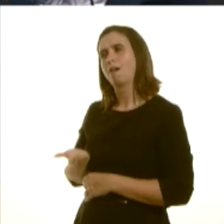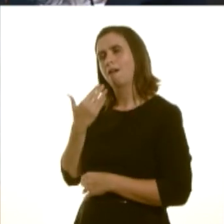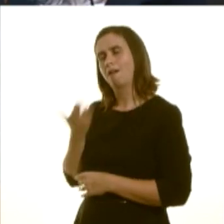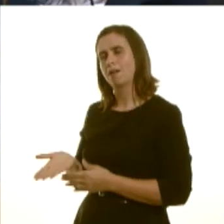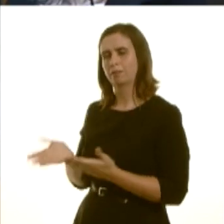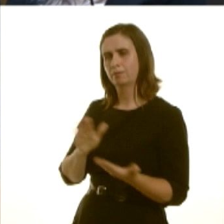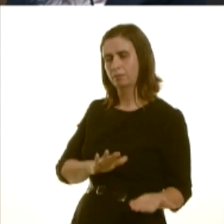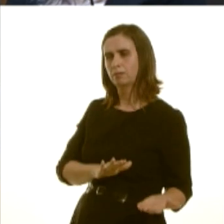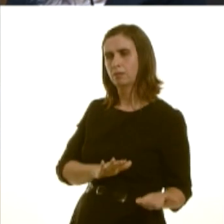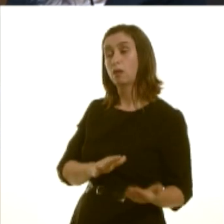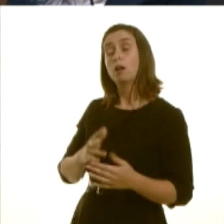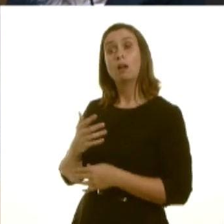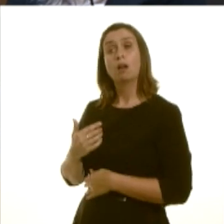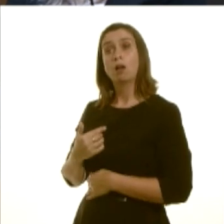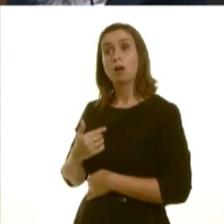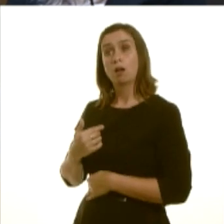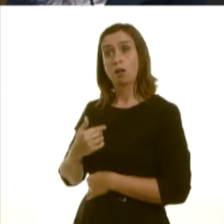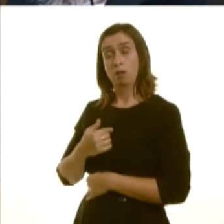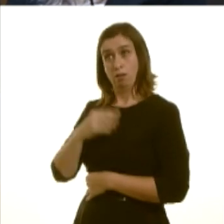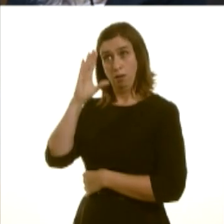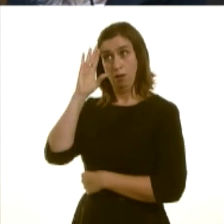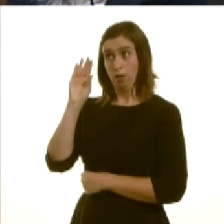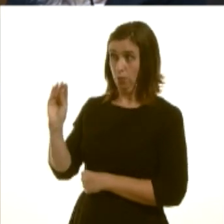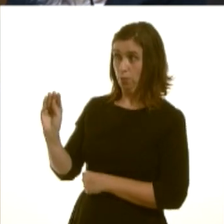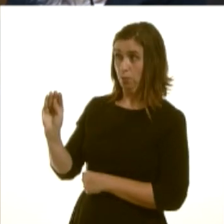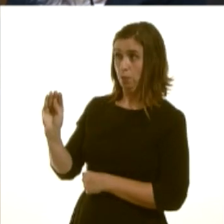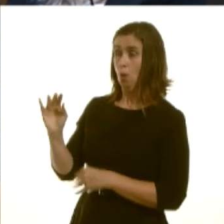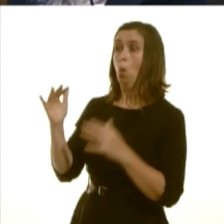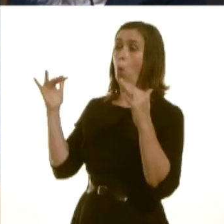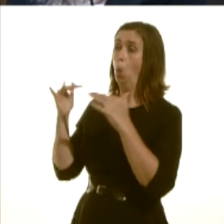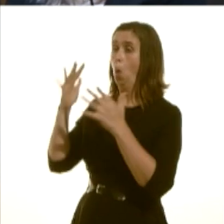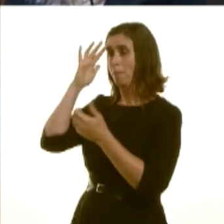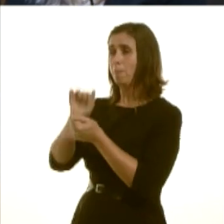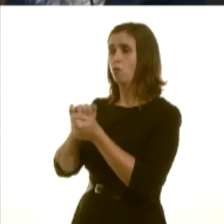I can inform the leader of the opposition that, under the War Memorials (Local Authorities’